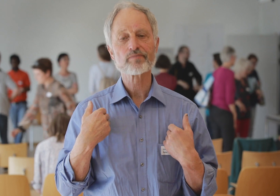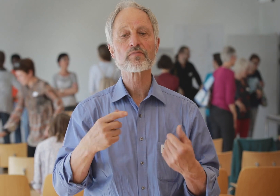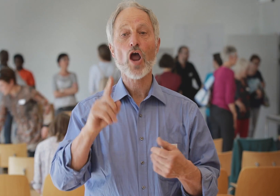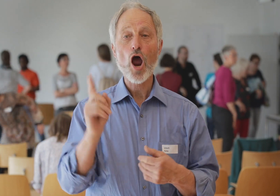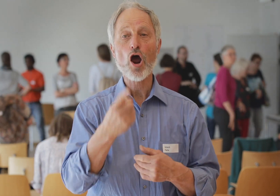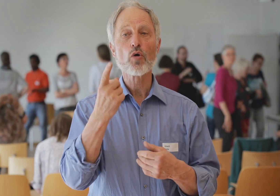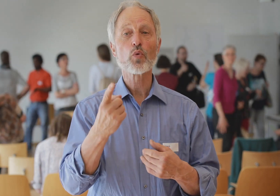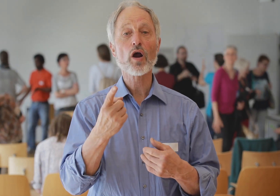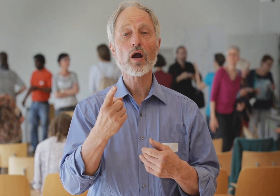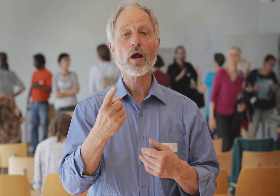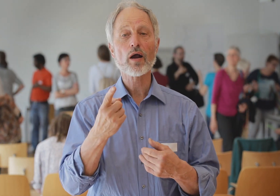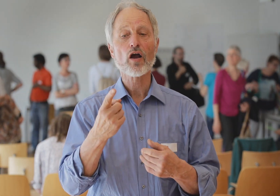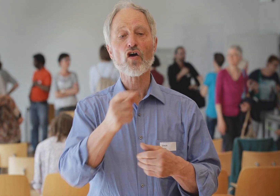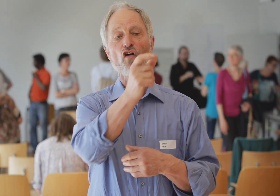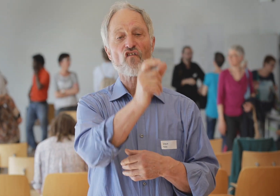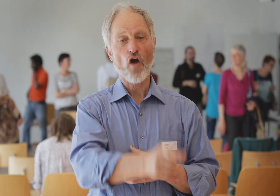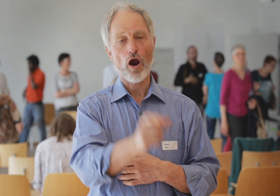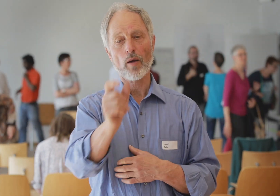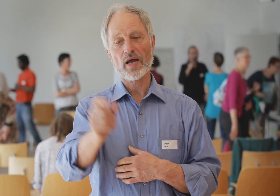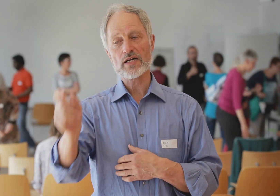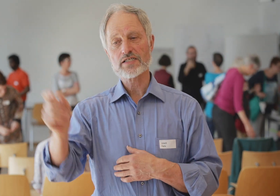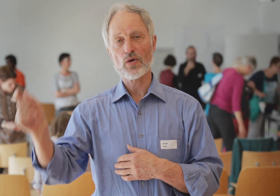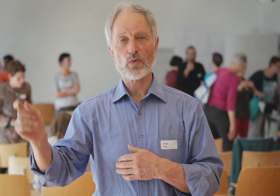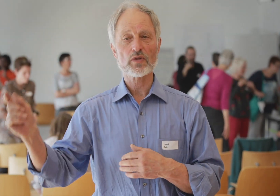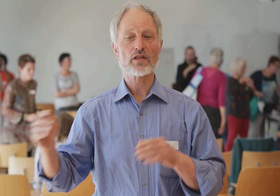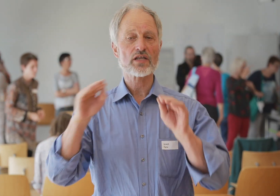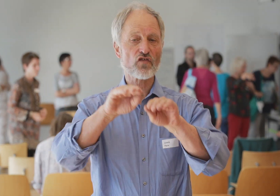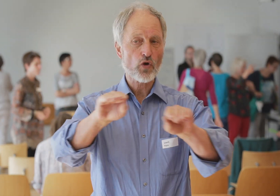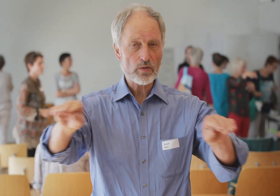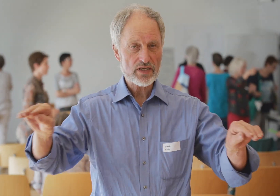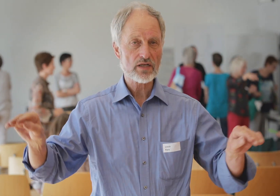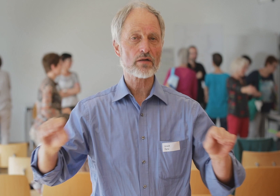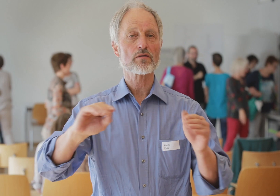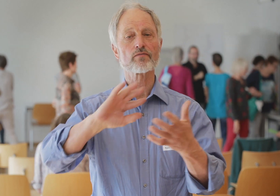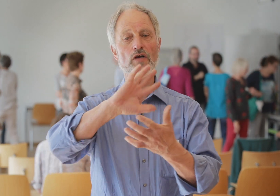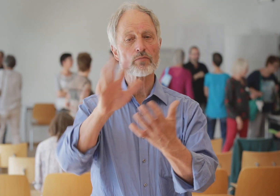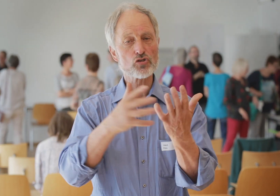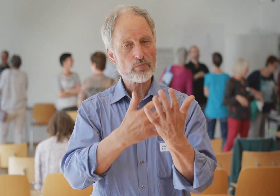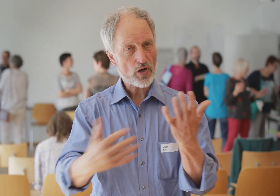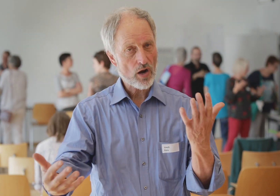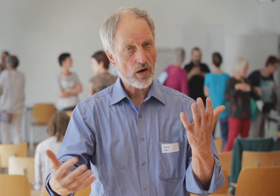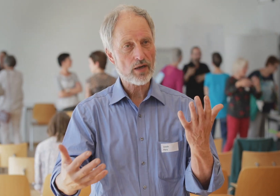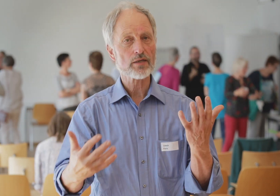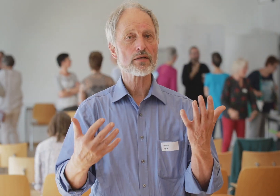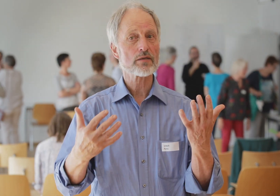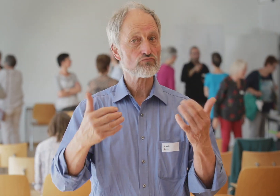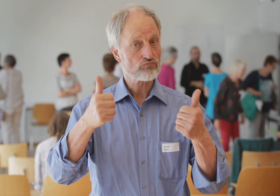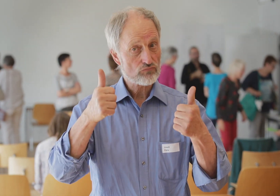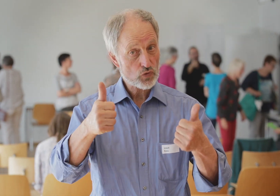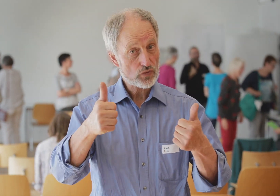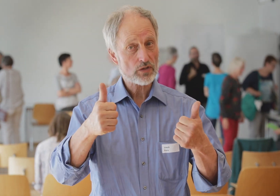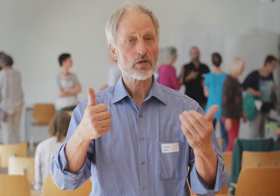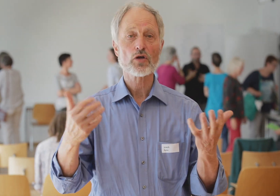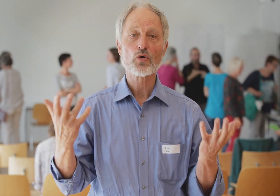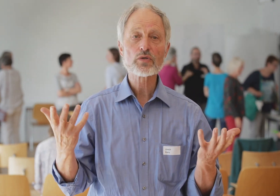Auch informieren wir Fachpersonen über die Gebärdensprache.